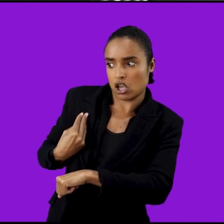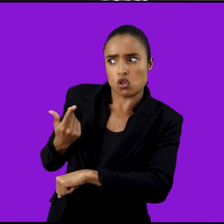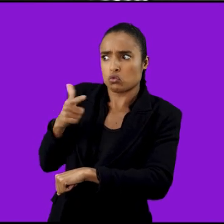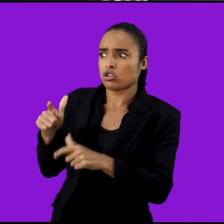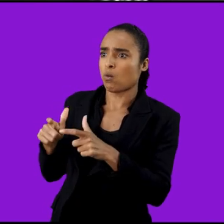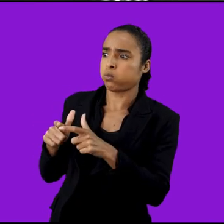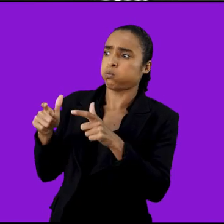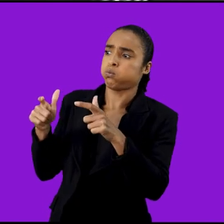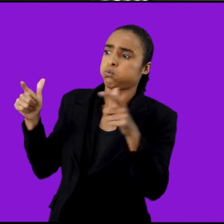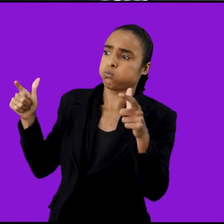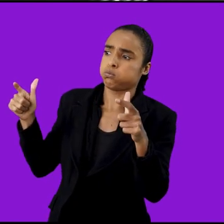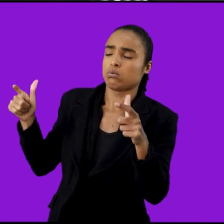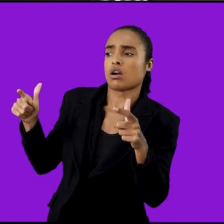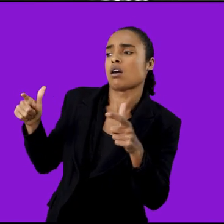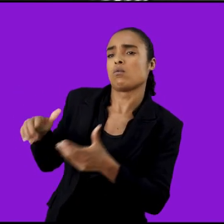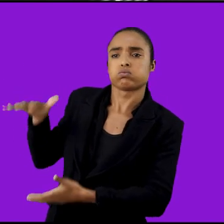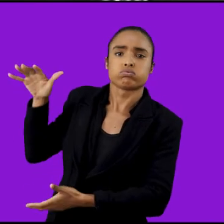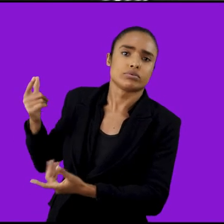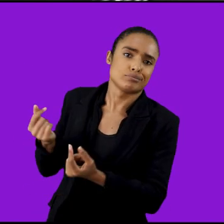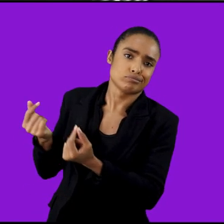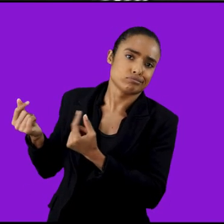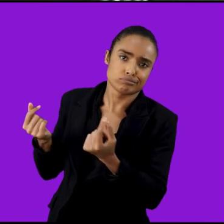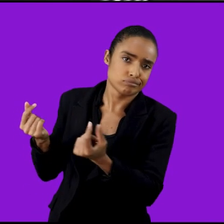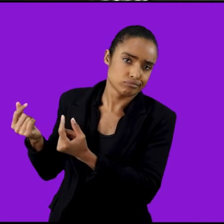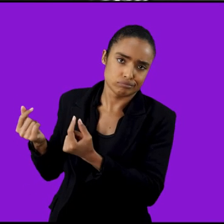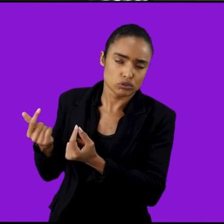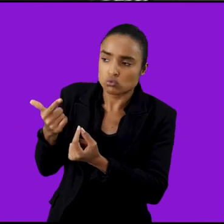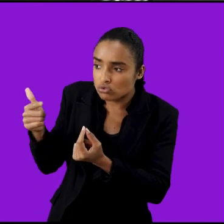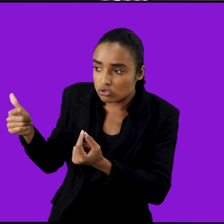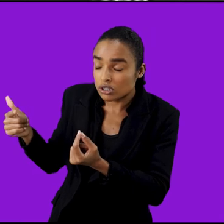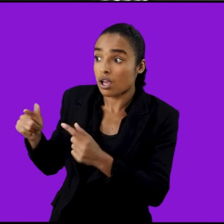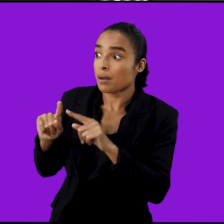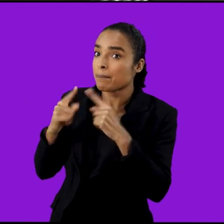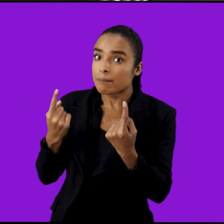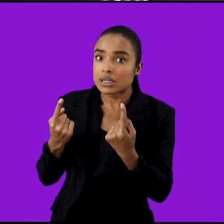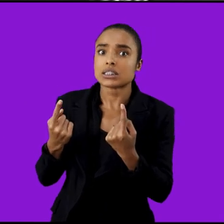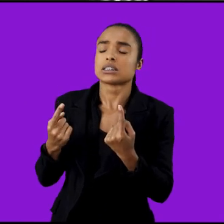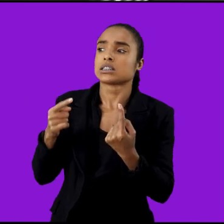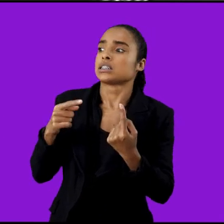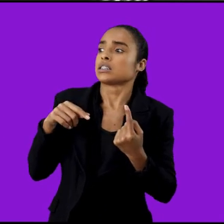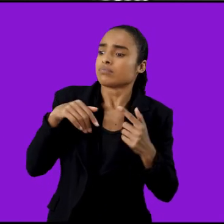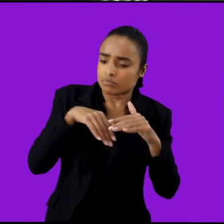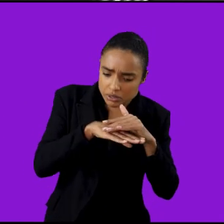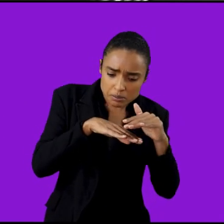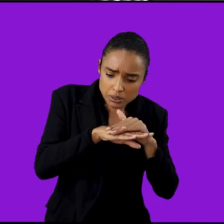a ganhar. Que é o luxo, né? Vou construir uma coisinha com esse dinheiro. A gente tem sempre que. Certo